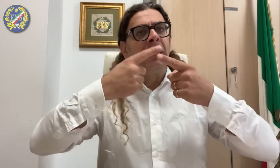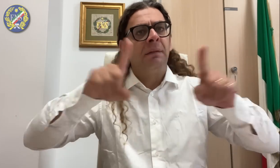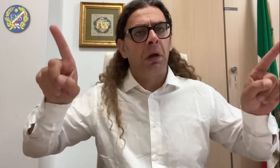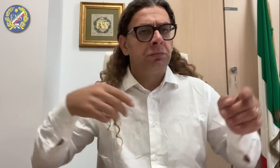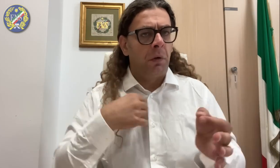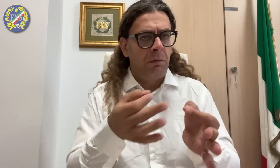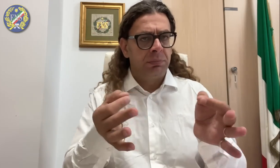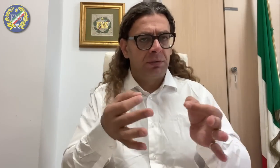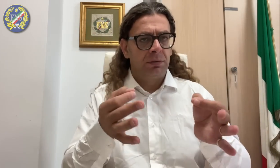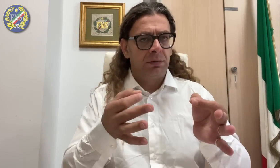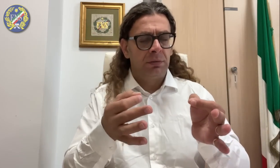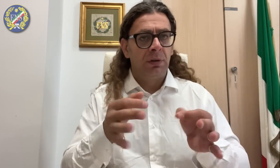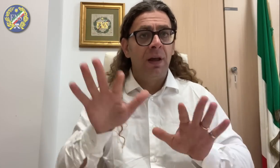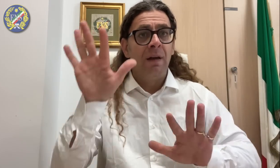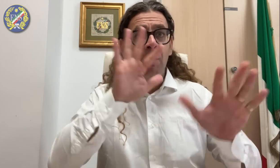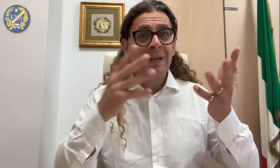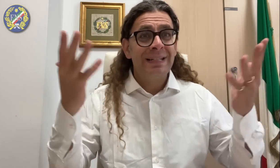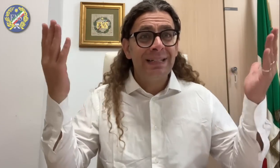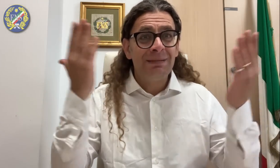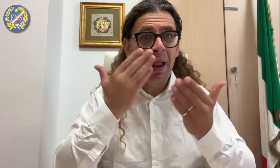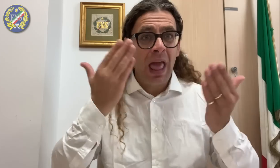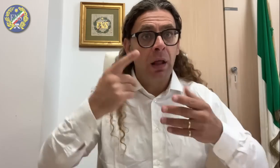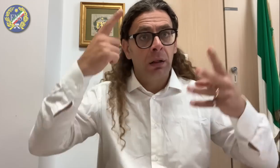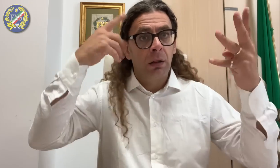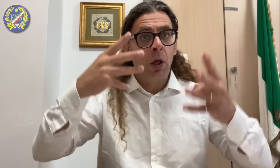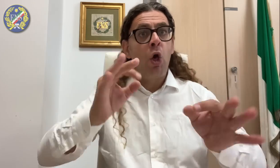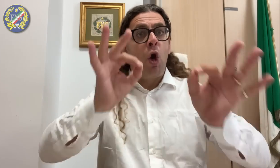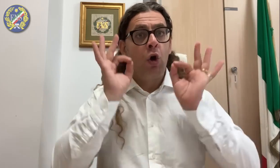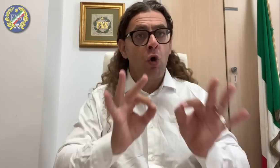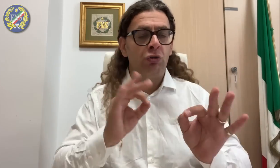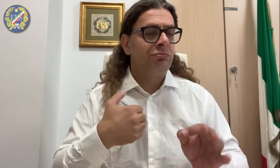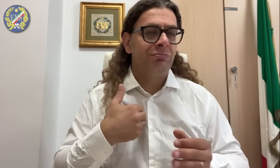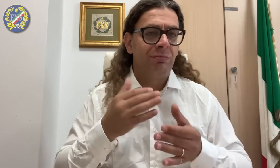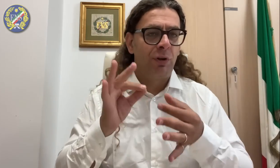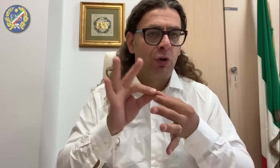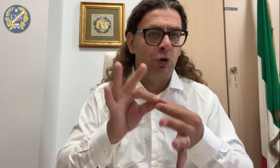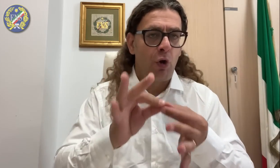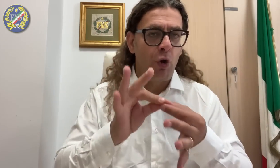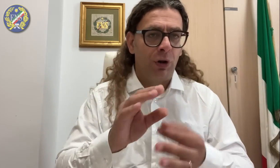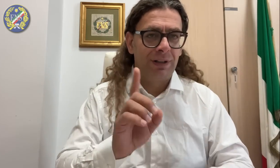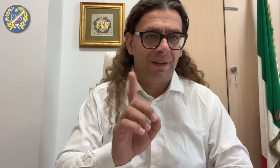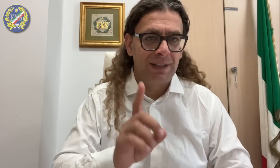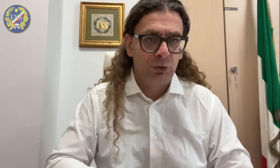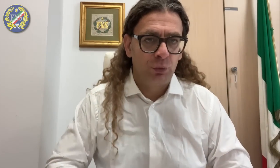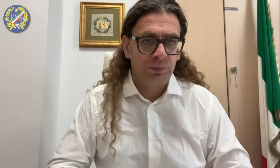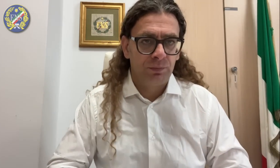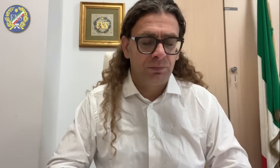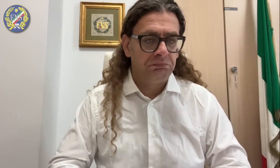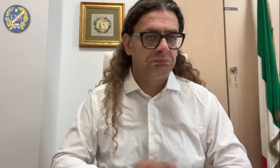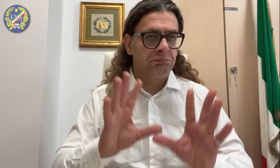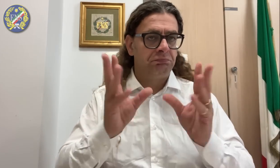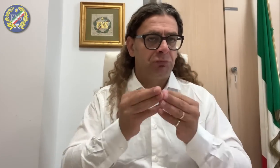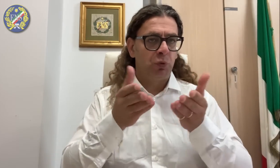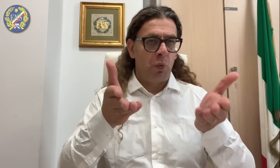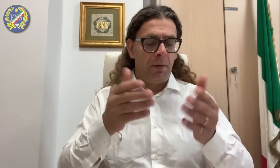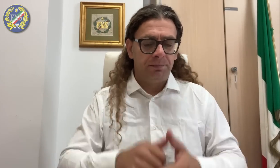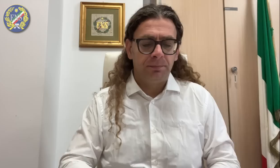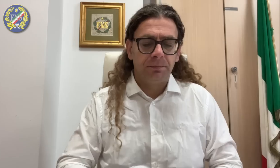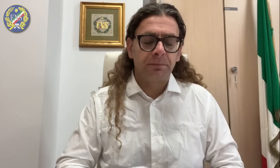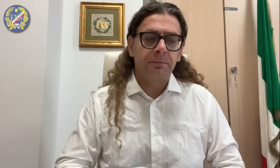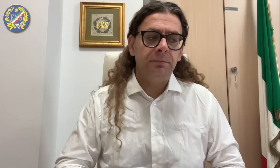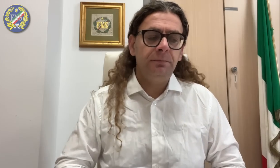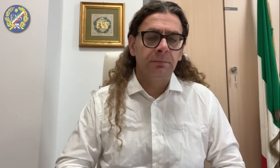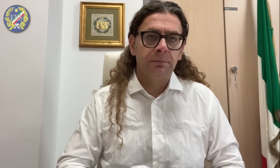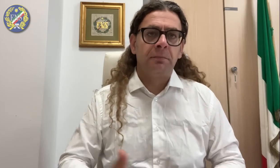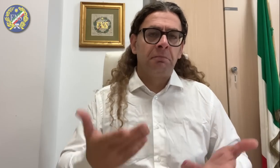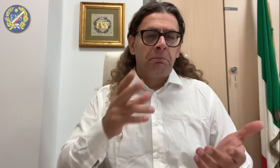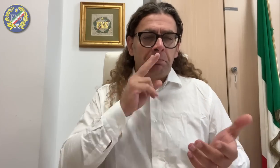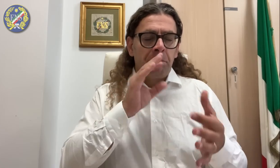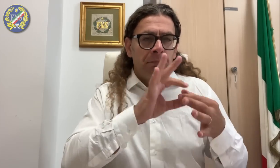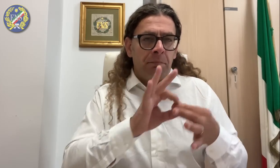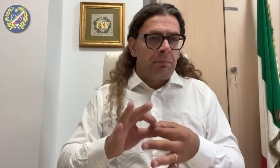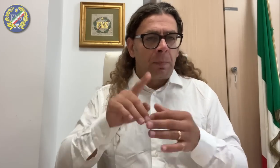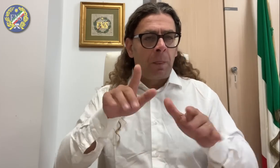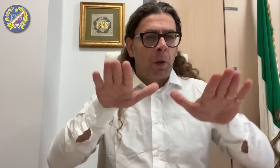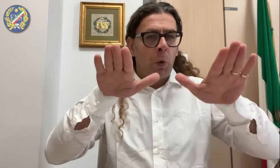È possibile che ci sia una divergenza di vedute, questo va bene, però non condivido che si diffondano informazioni errate. È tutto qui.